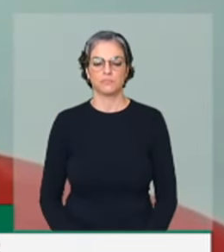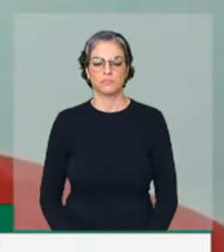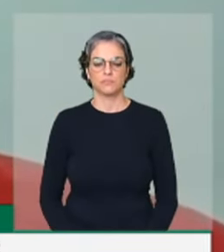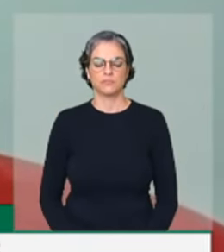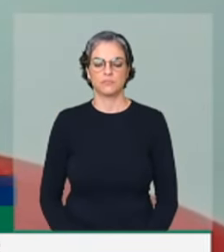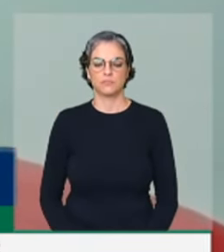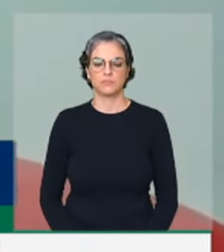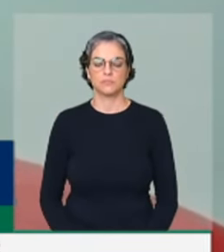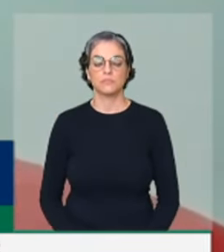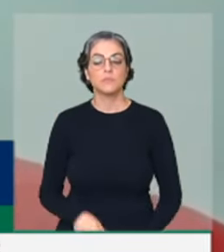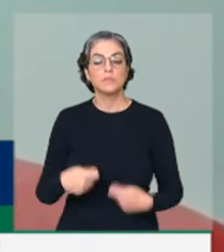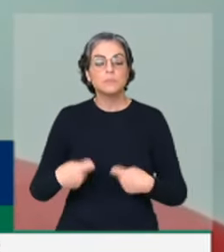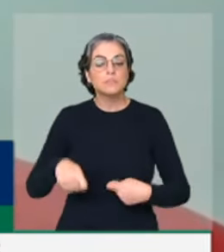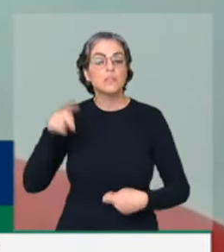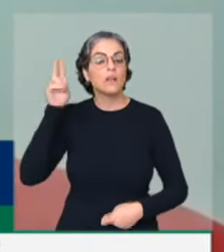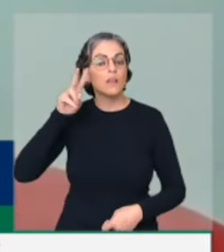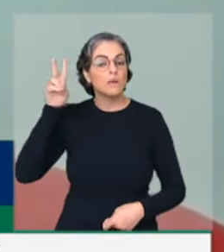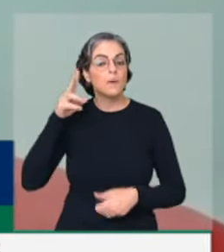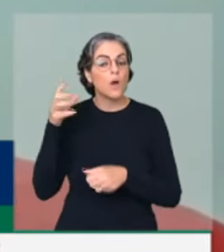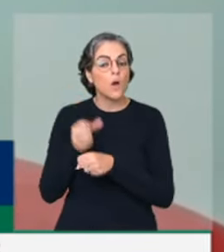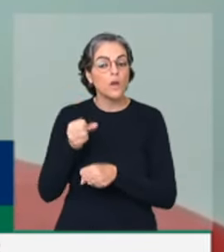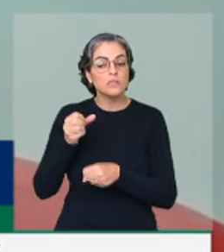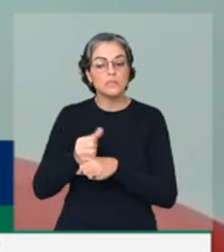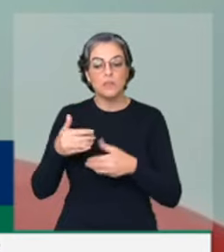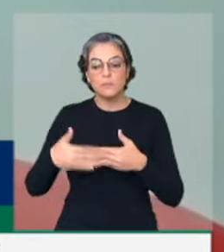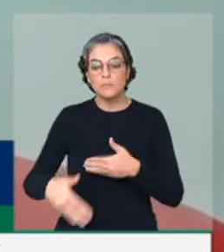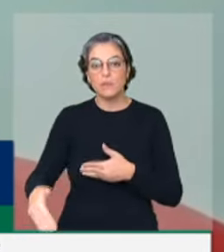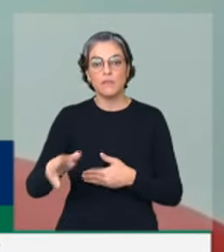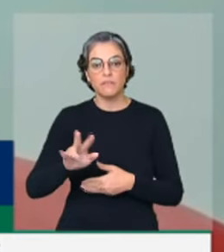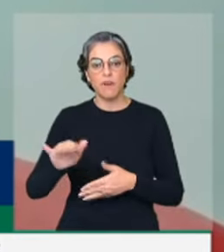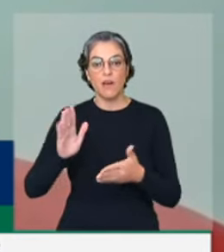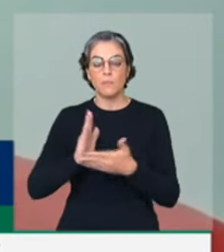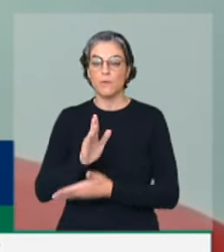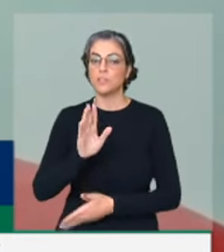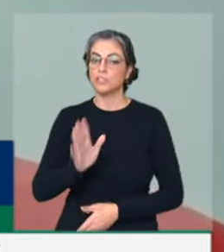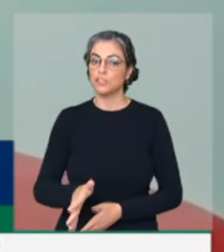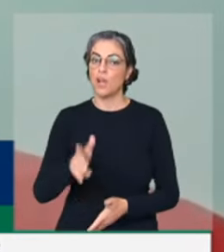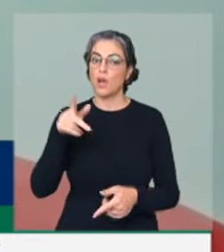RECURSOS DA SAÚDE... EM PLENA CRISE QUE NÓS ESTAMOS VIVENDO.... DOS 160,9 BI DO